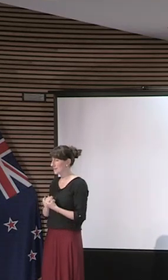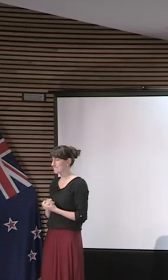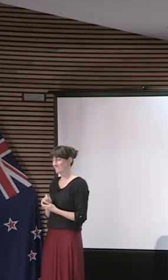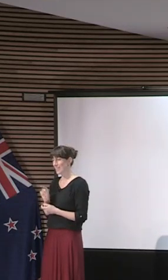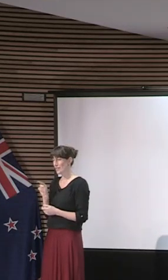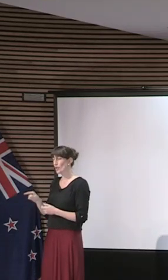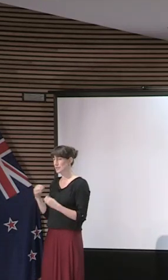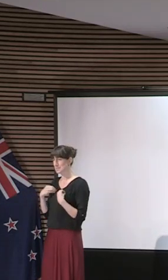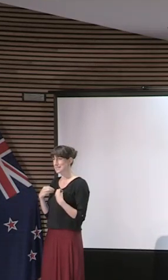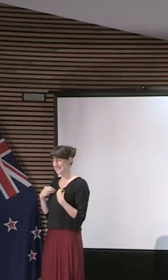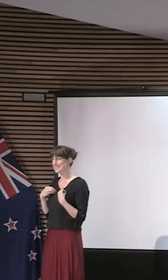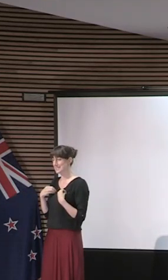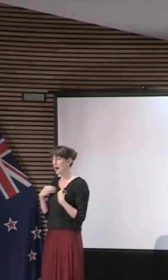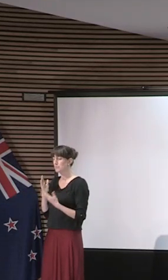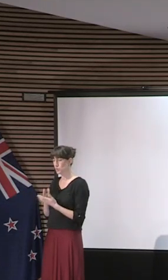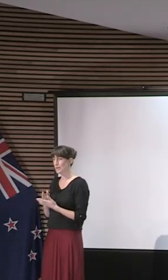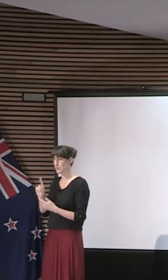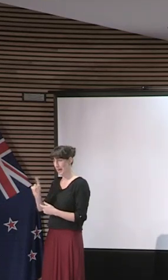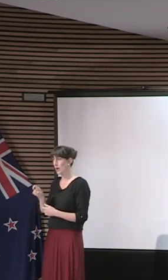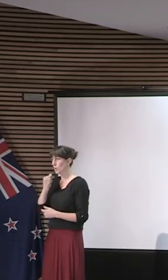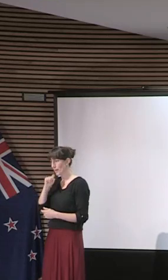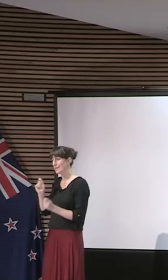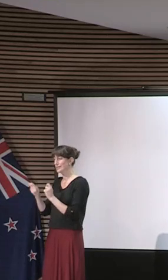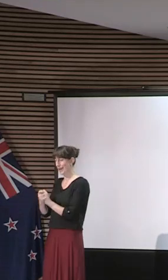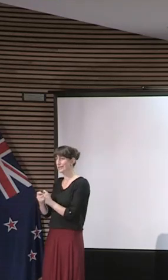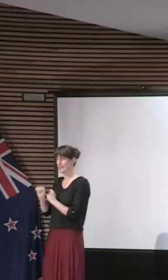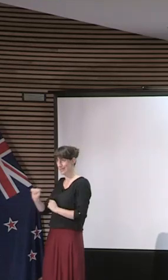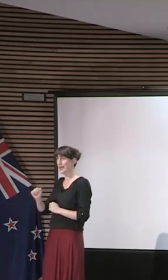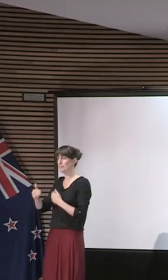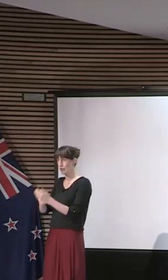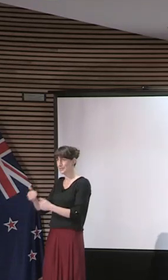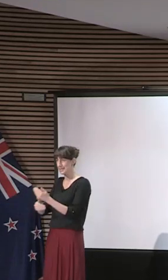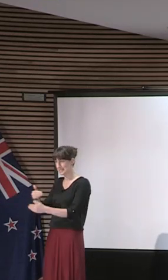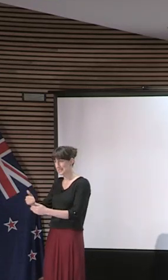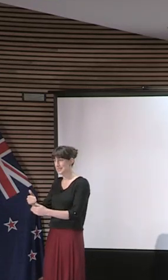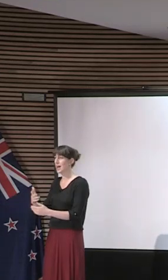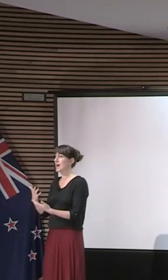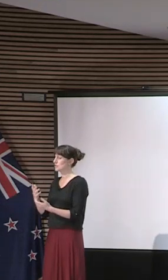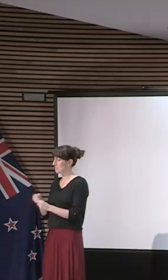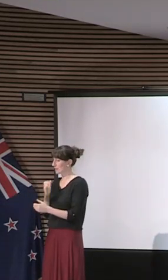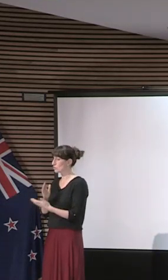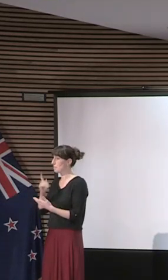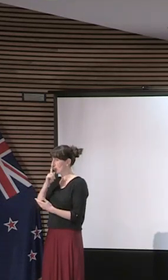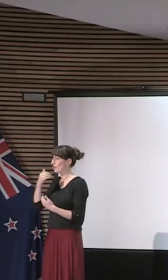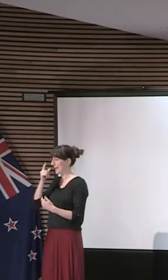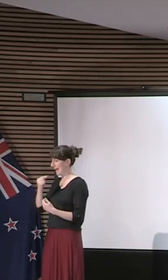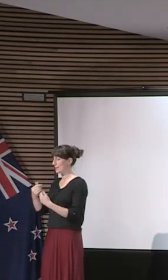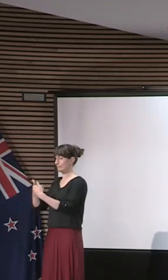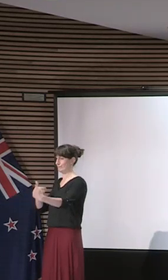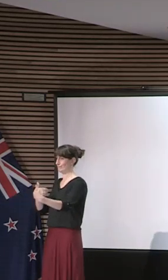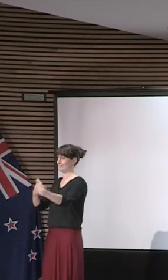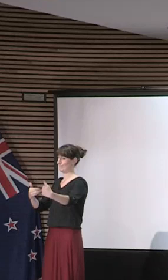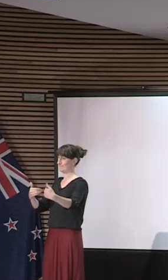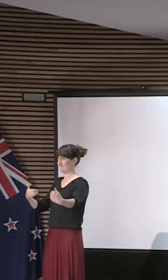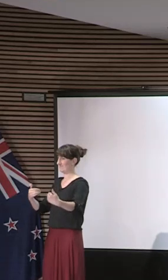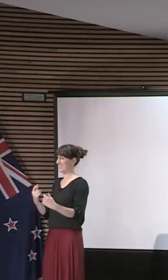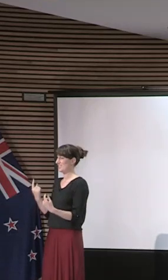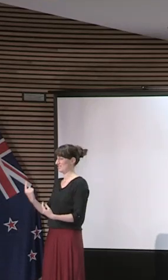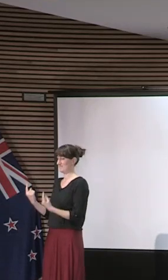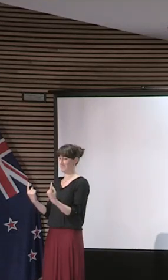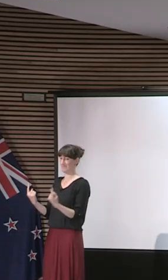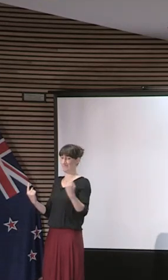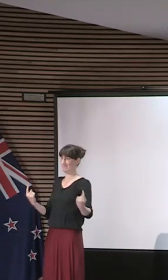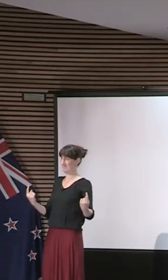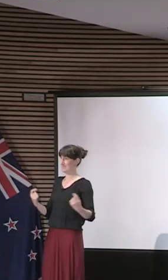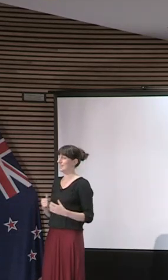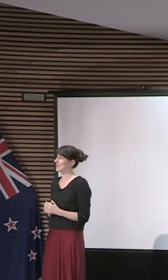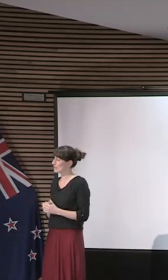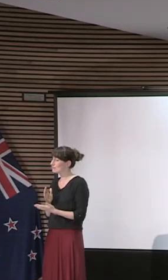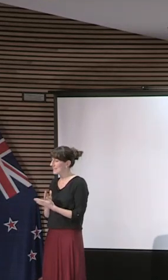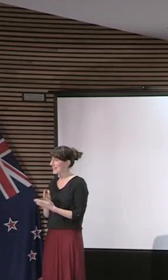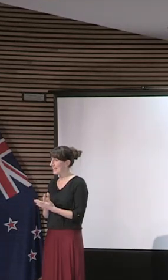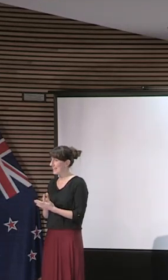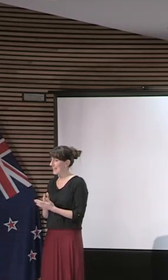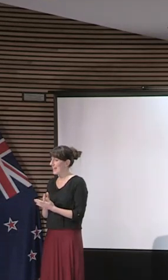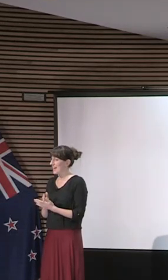ranei e rua nga waahi. Kei te